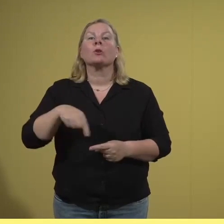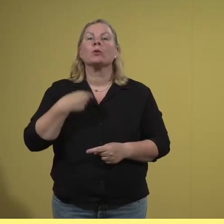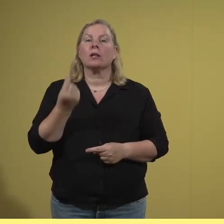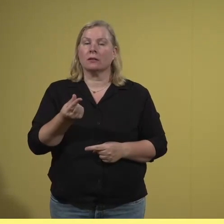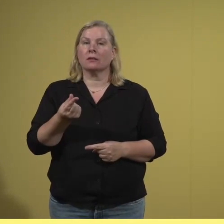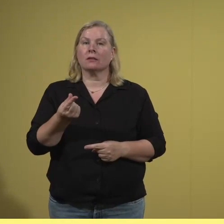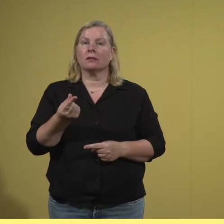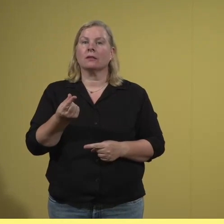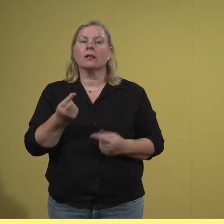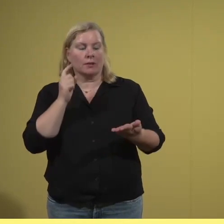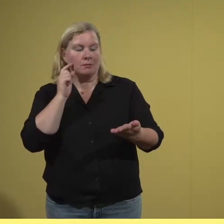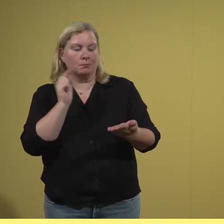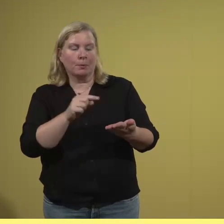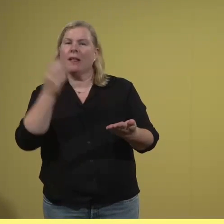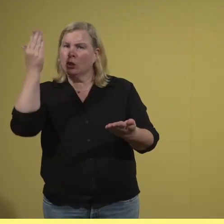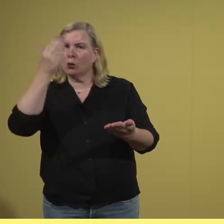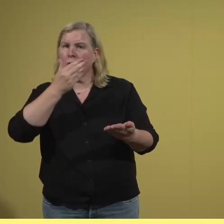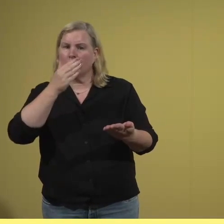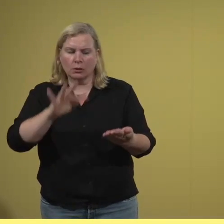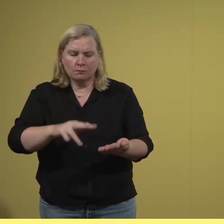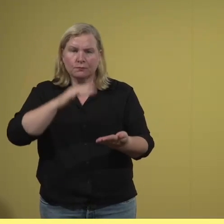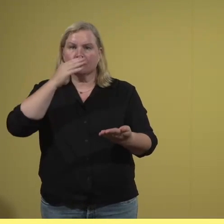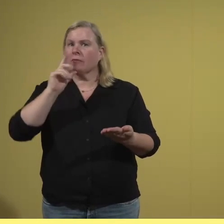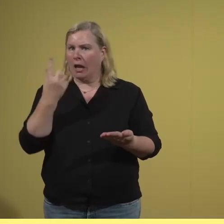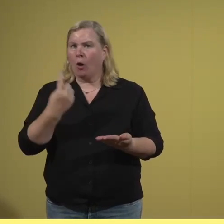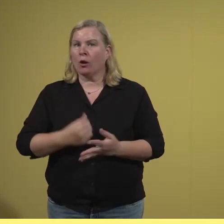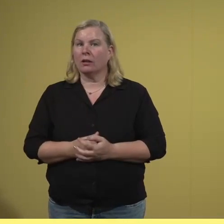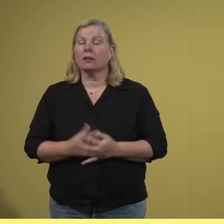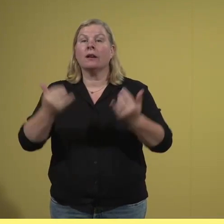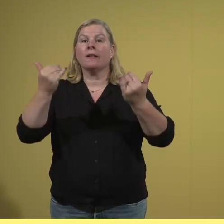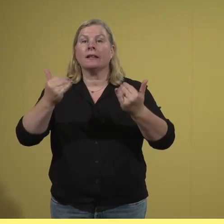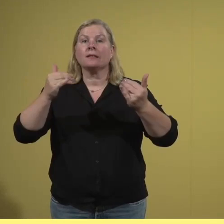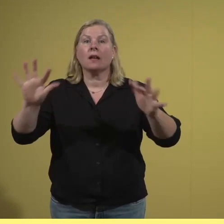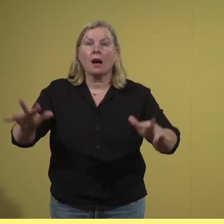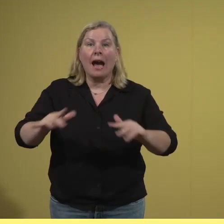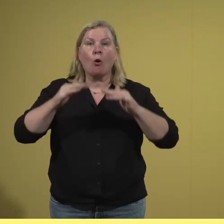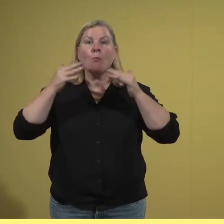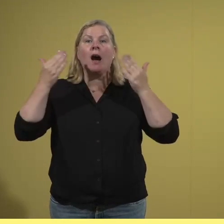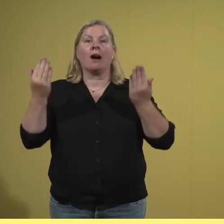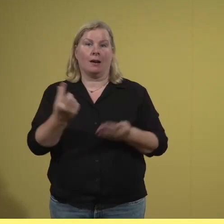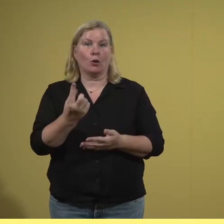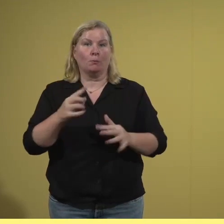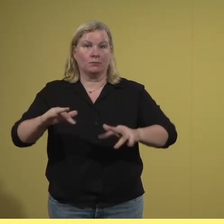Und dann kannst du sie wirklich so ein bisschen- Siehst du auch, sie werden jetzt gut. Es riecht auch jetzt. Jetzt kommt nämlich das Aroma erst richtig durch.